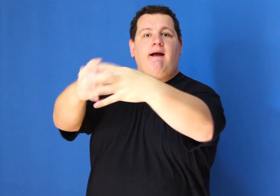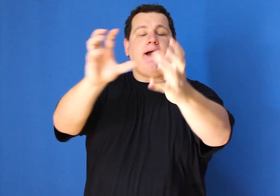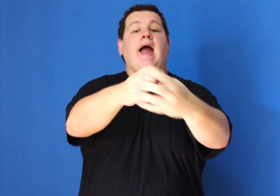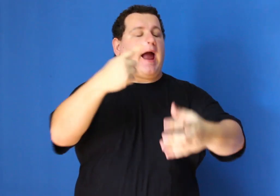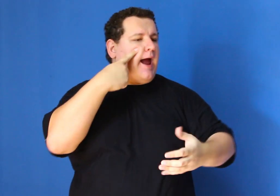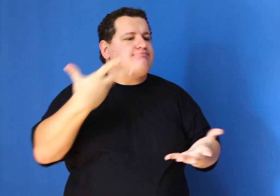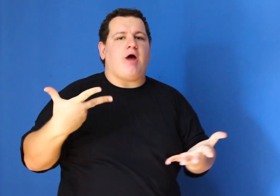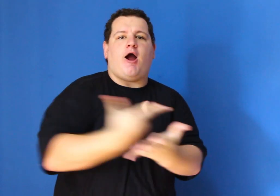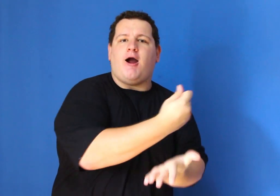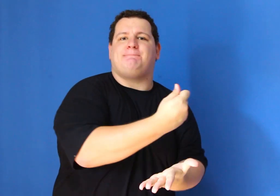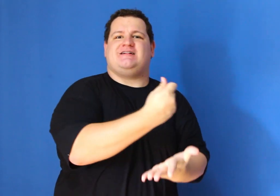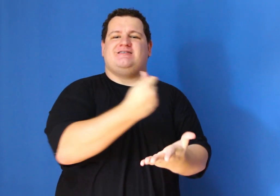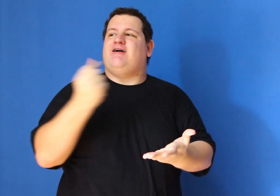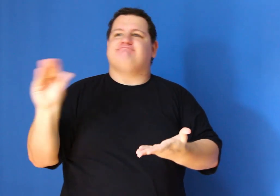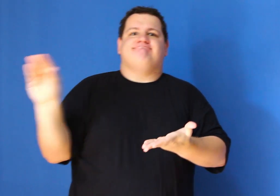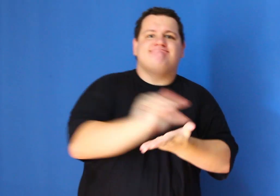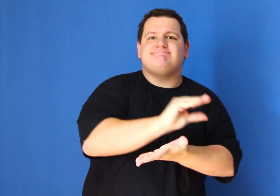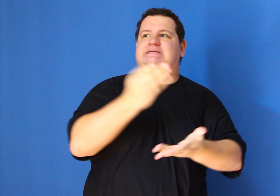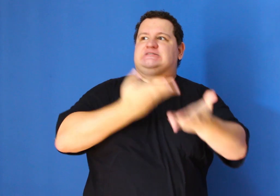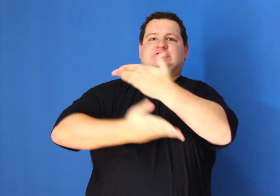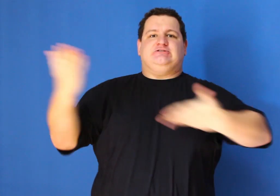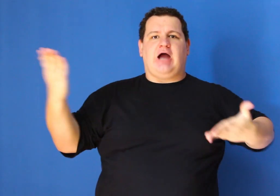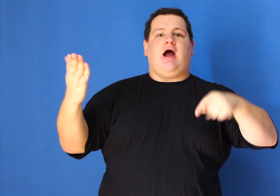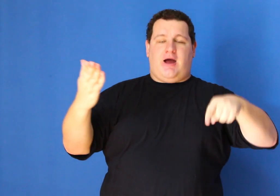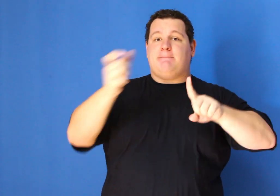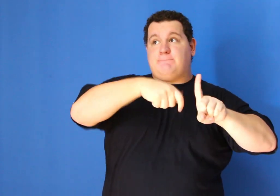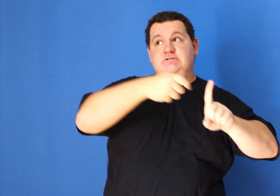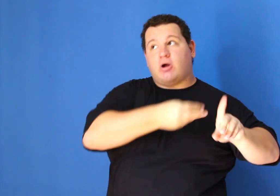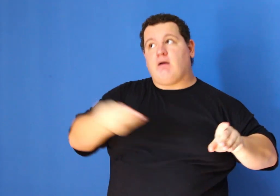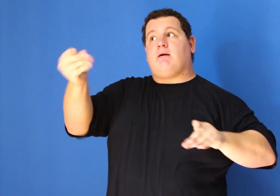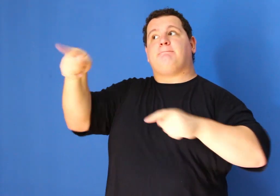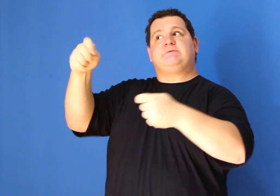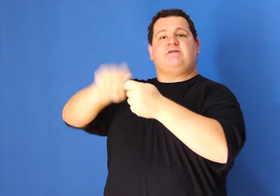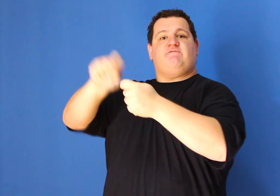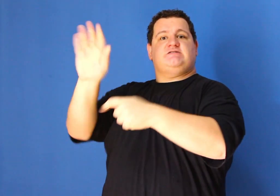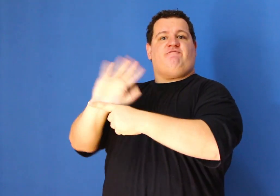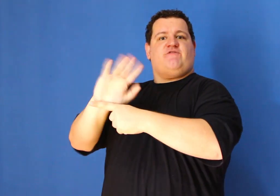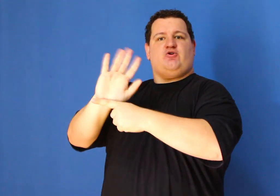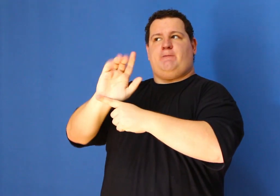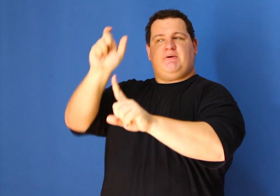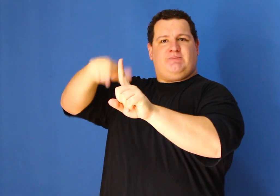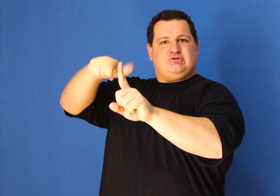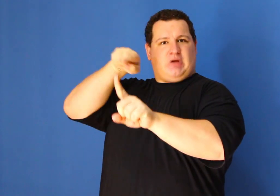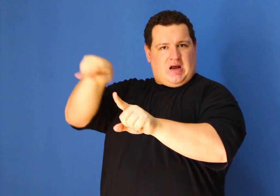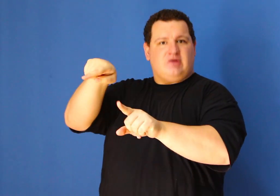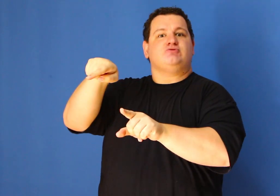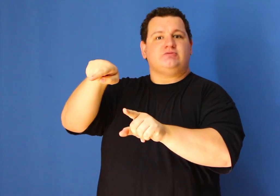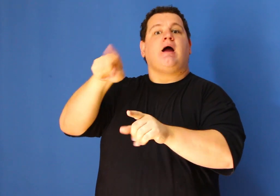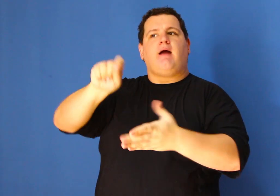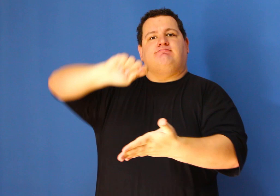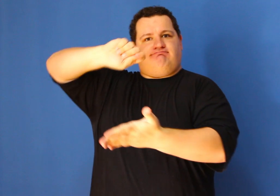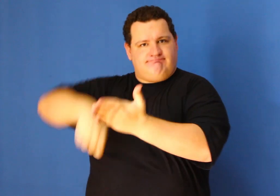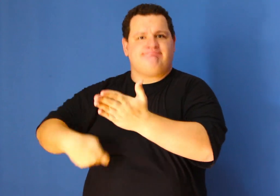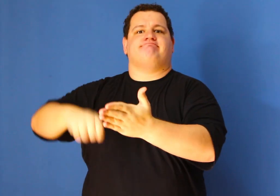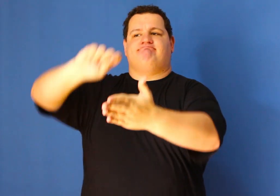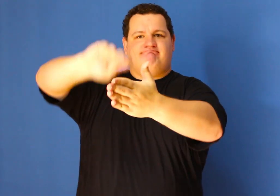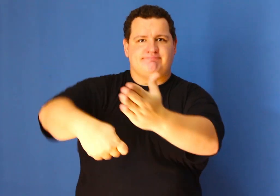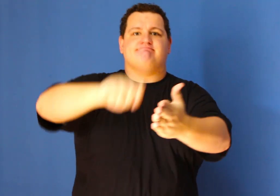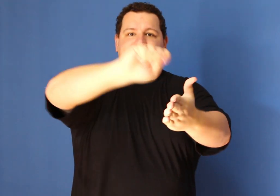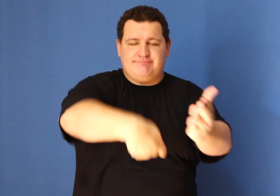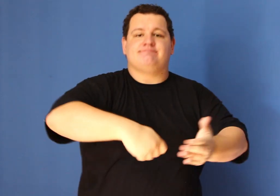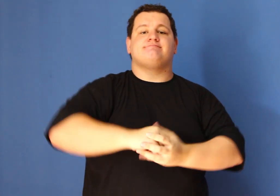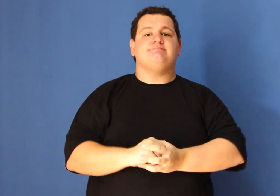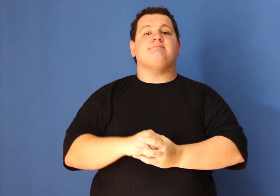Os estúdios compraram para utilizar os personagens para fazer filmes e assinaram o contrato.